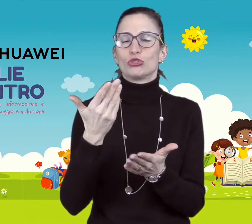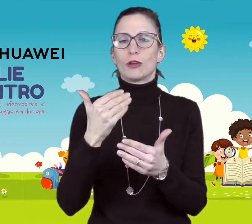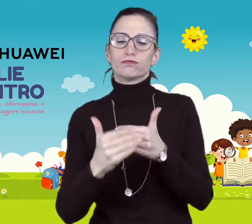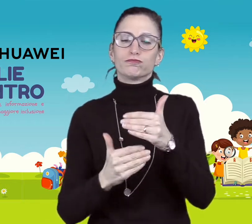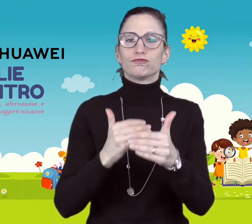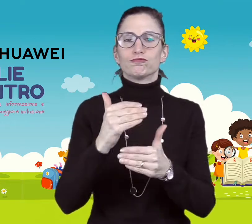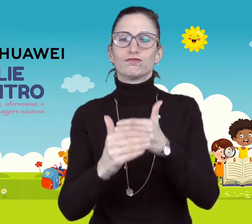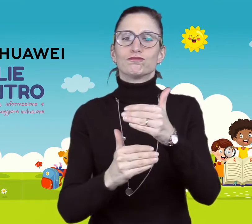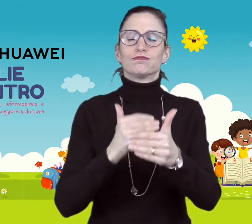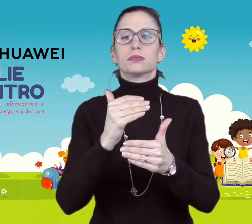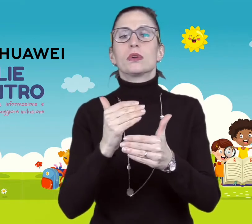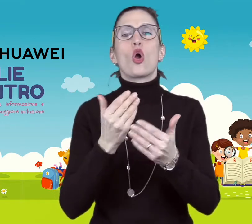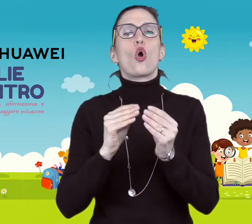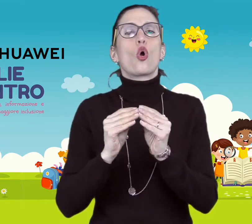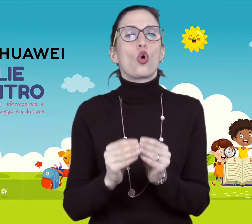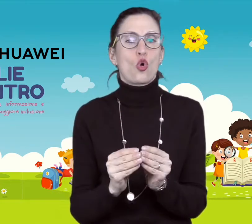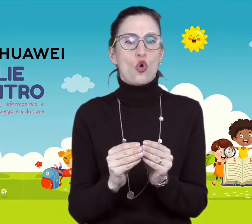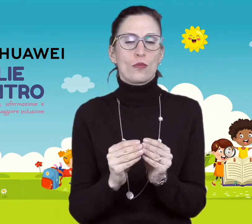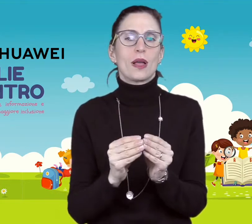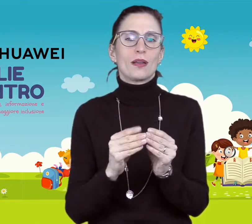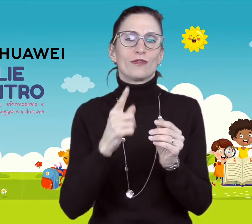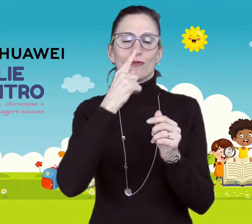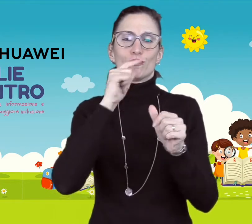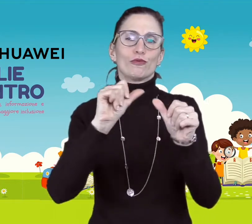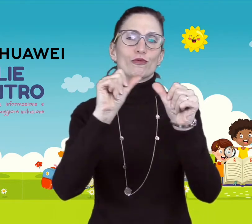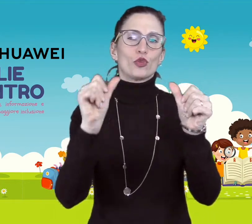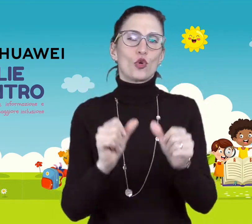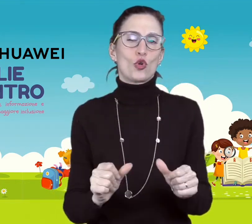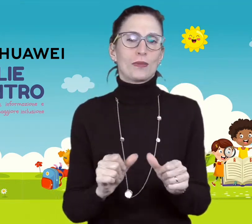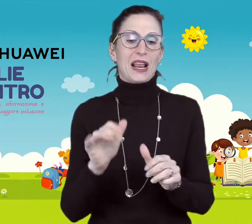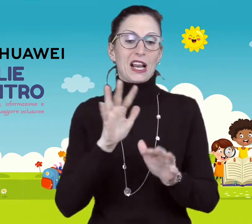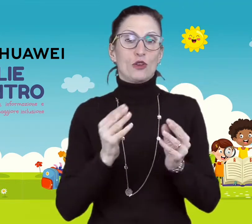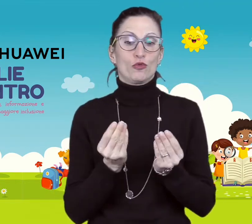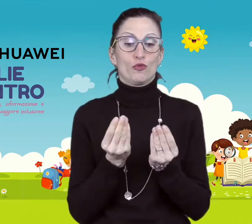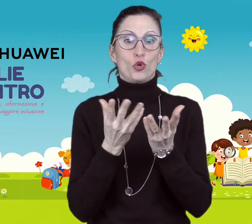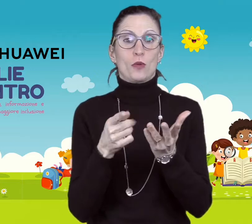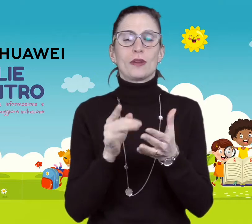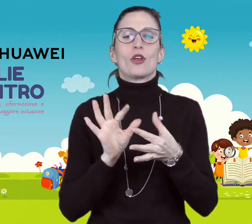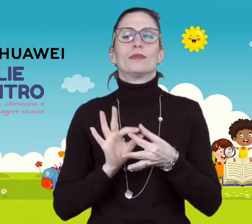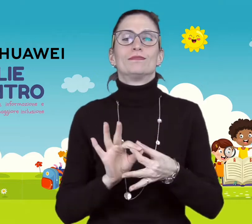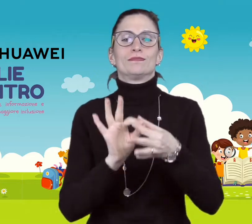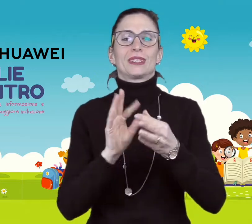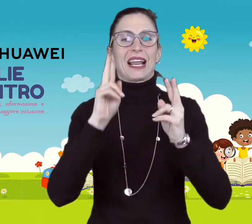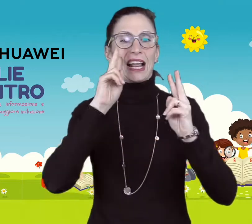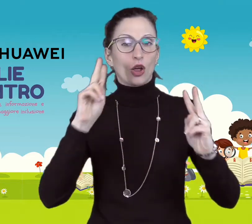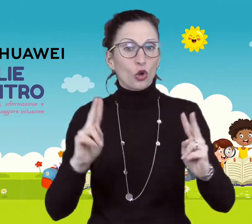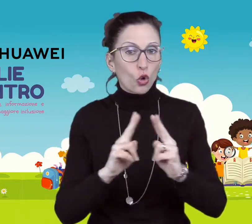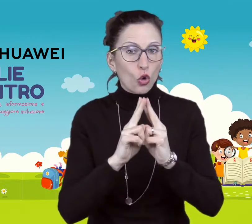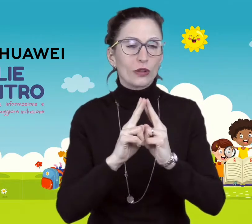che consiste nel creare un corpus di informazioni mediante incontri,